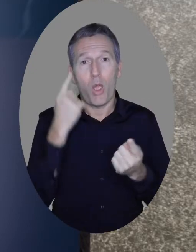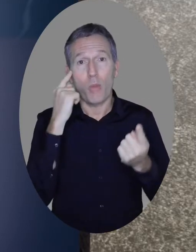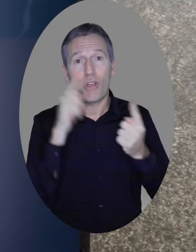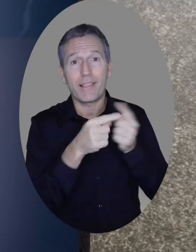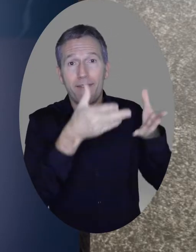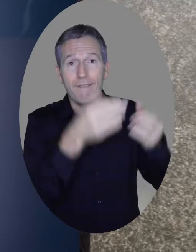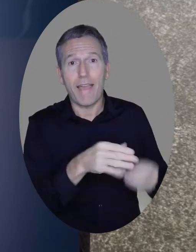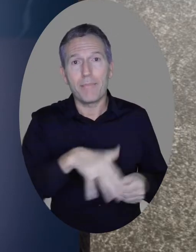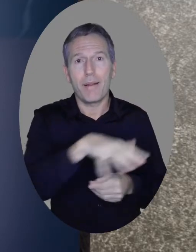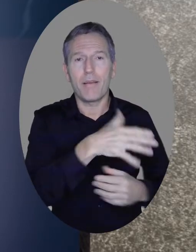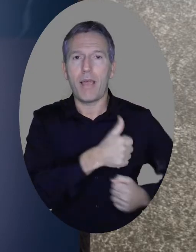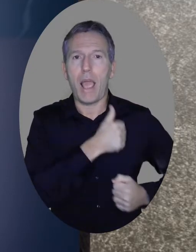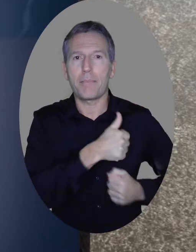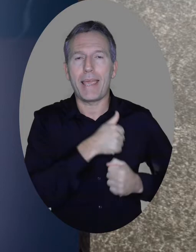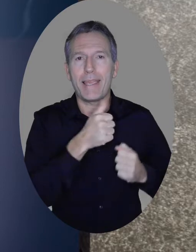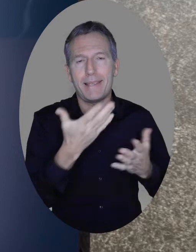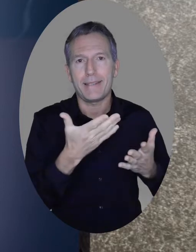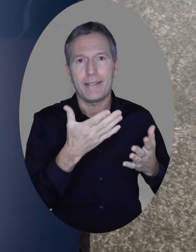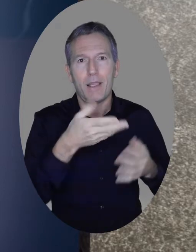il n'attaque pas les Gaulois d'une manière générale, mais il les attaque petit